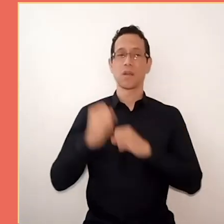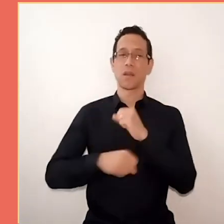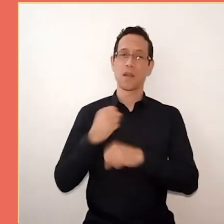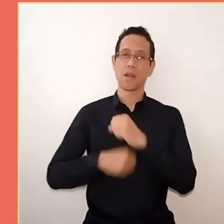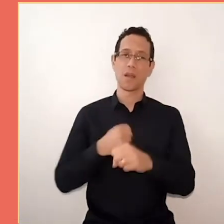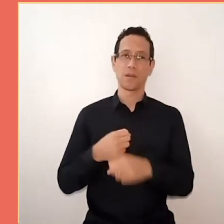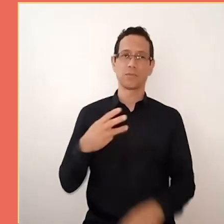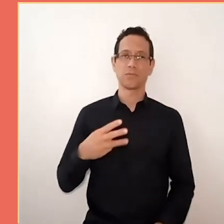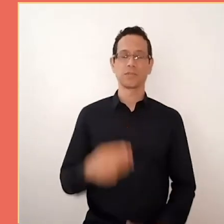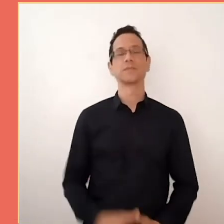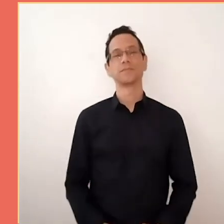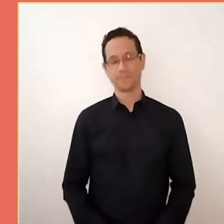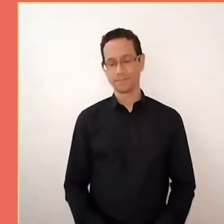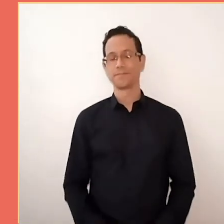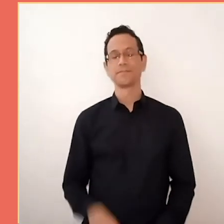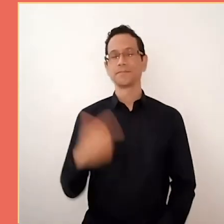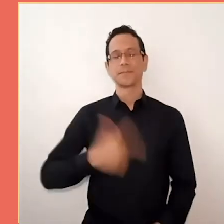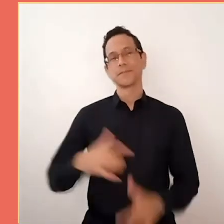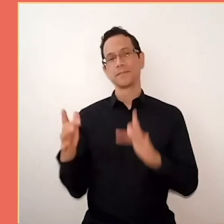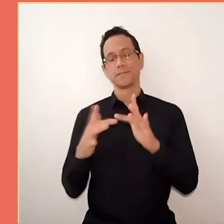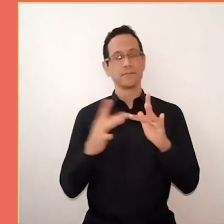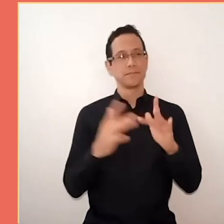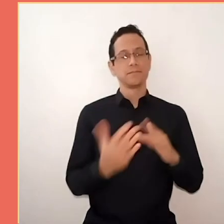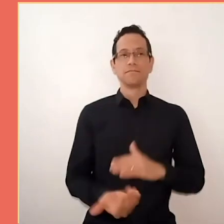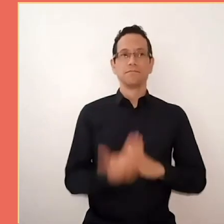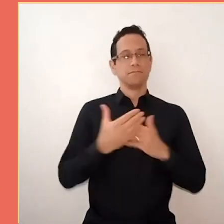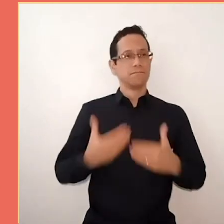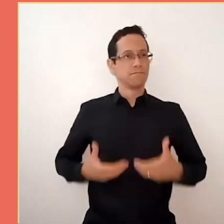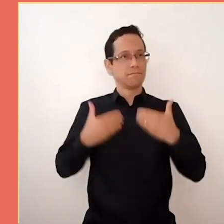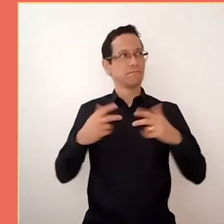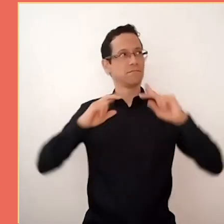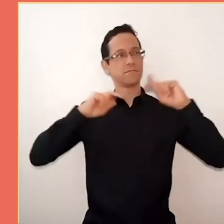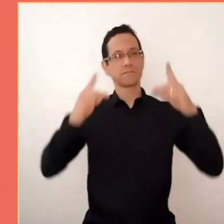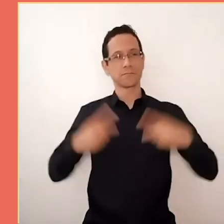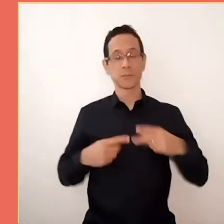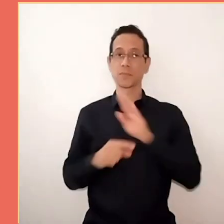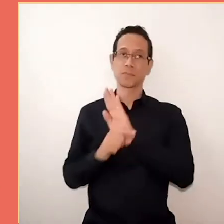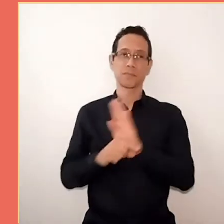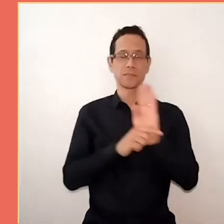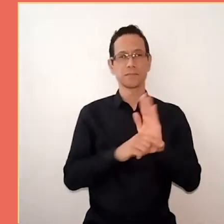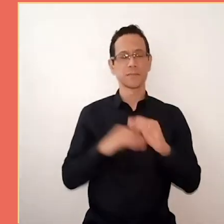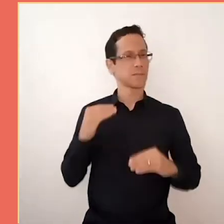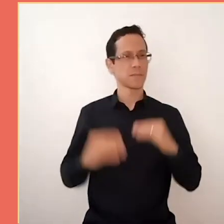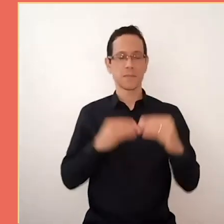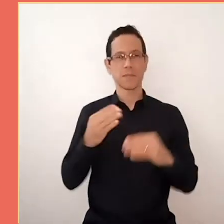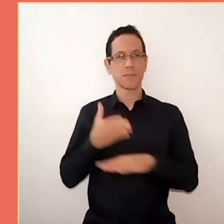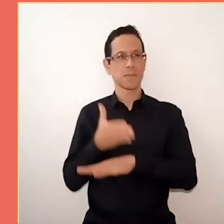Assim como estabelecer conexões que nos alimente humanamente para sobreviver a atuar nesse mundo complexo em que vivemos.